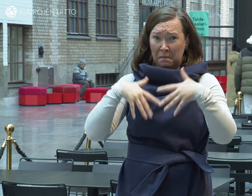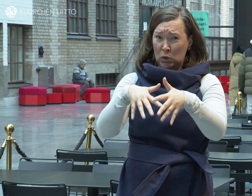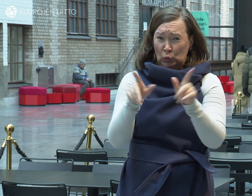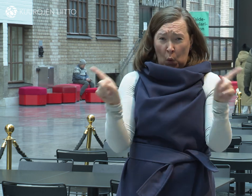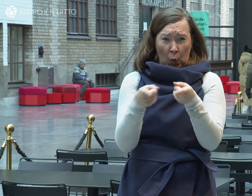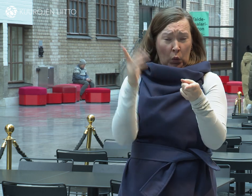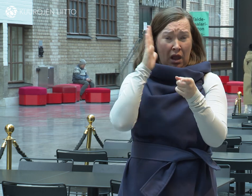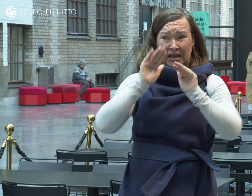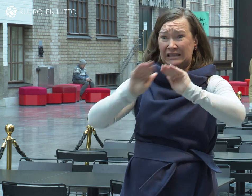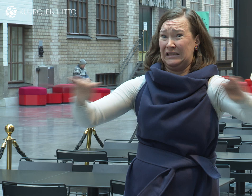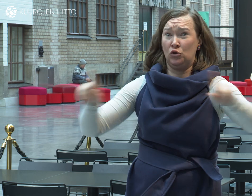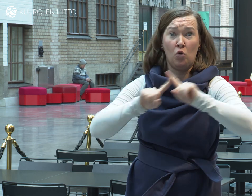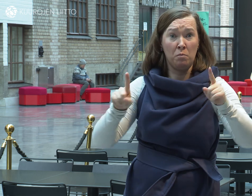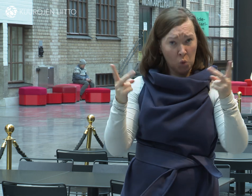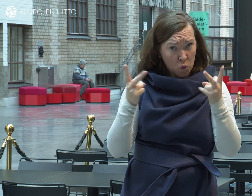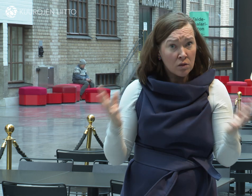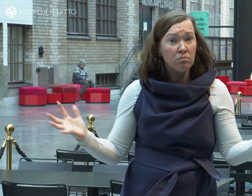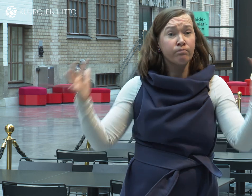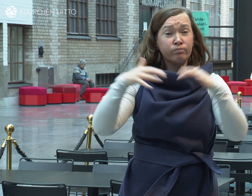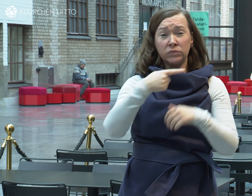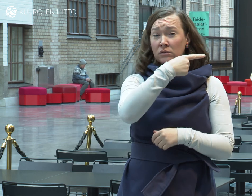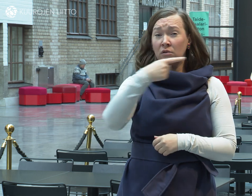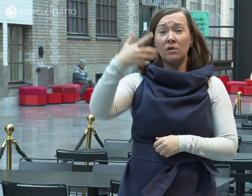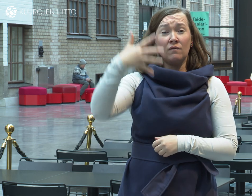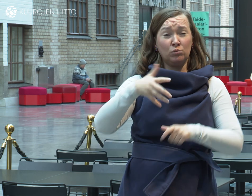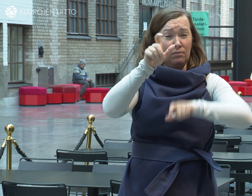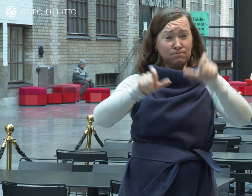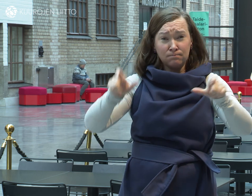Paikalle tuli lyhyestä varoitusajasta huolimatta yli 150 henkeä.